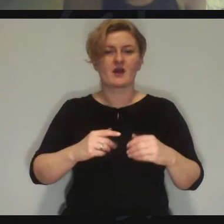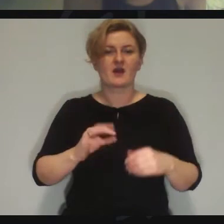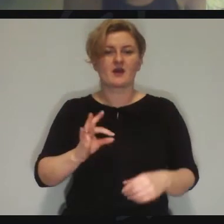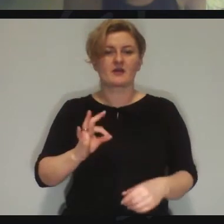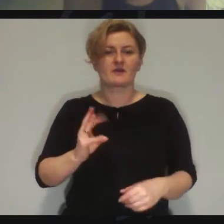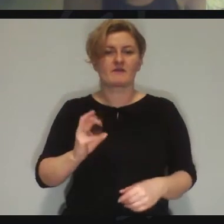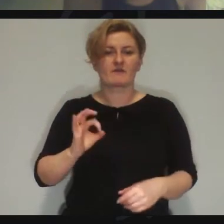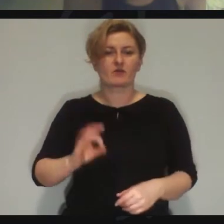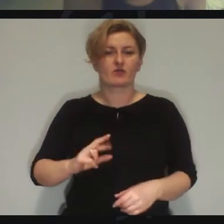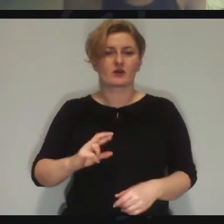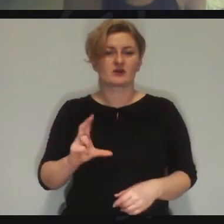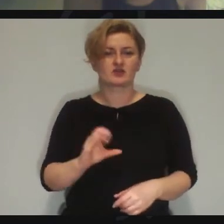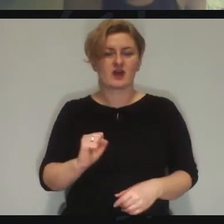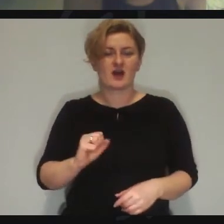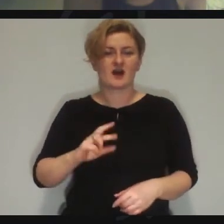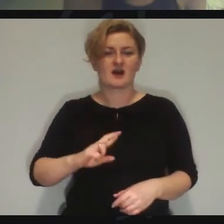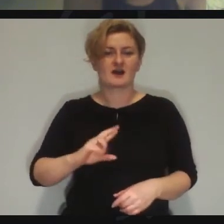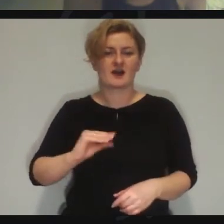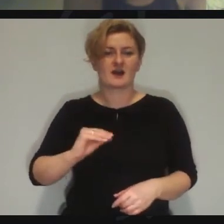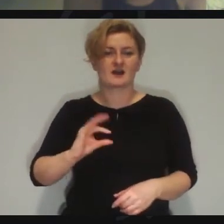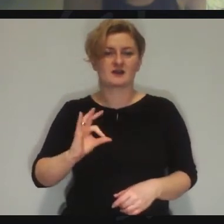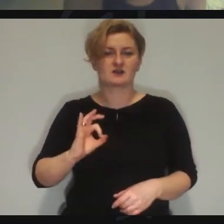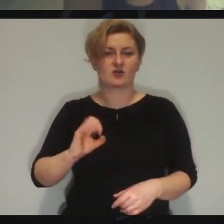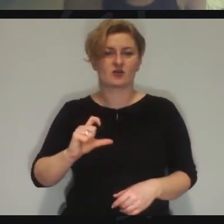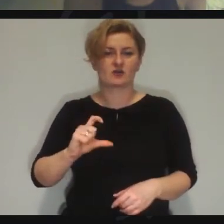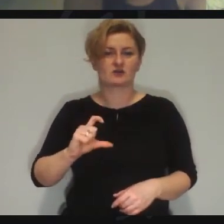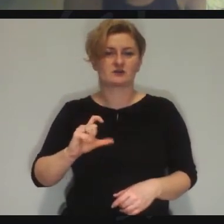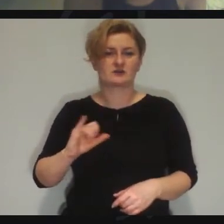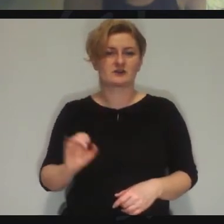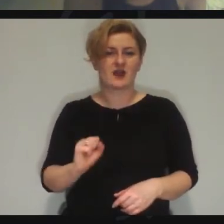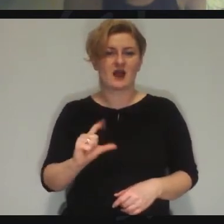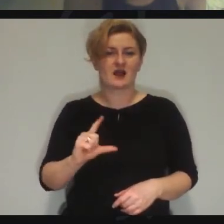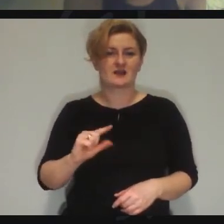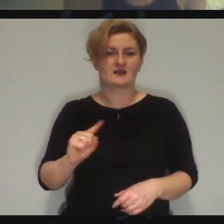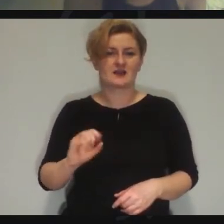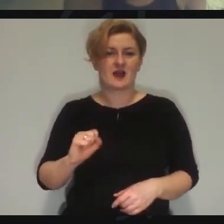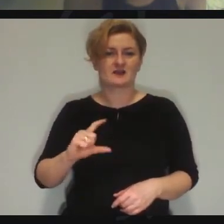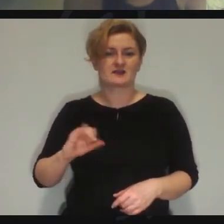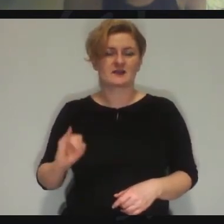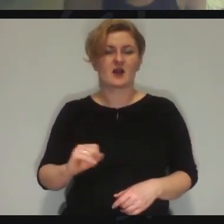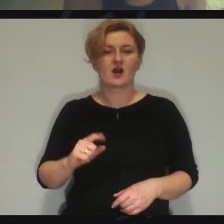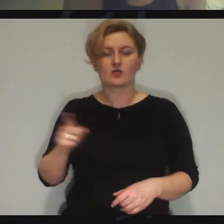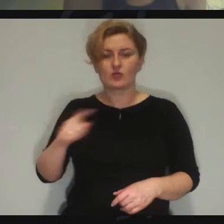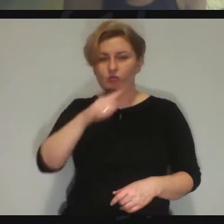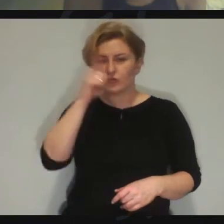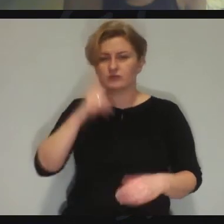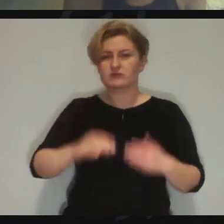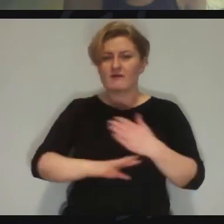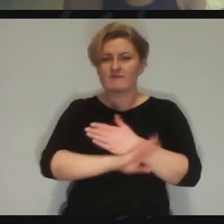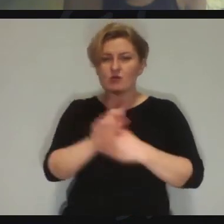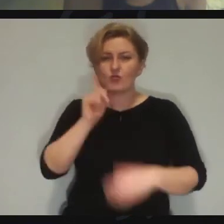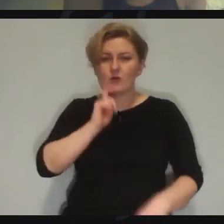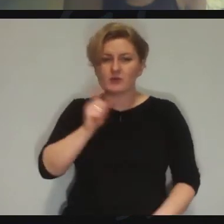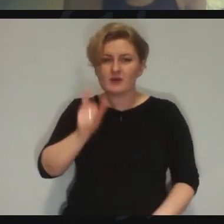Oni stoją na scenie i otrzymują owacje na stojąco, ludzie są w szoku, że chłopcy robią takie piękne rzeczy.